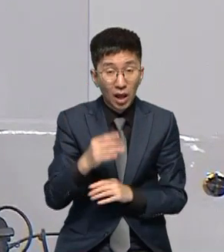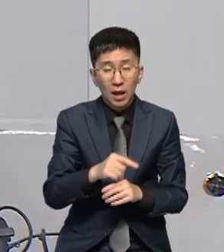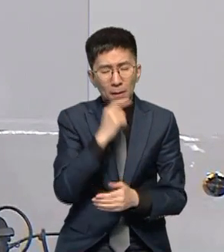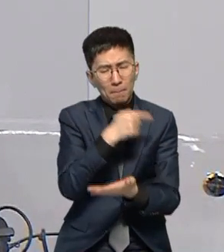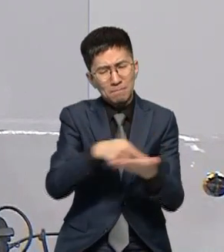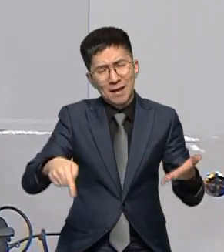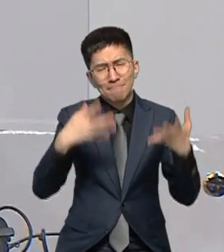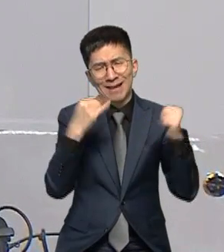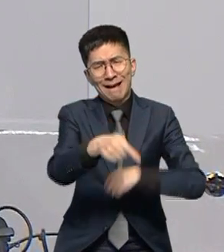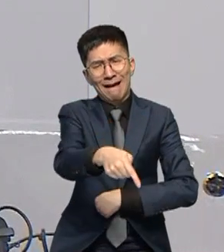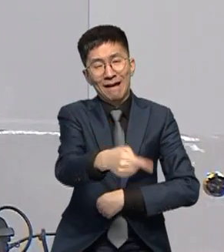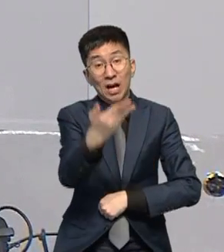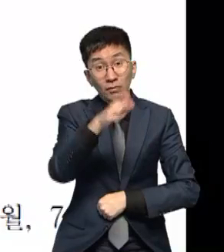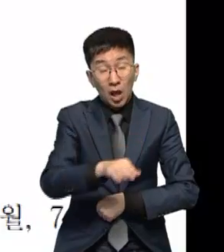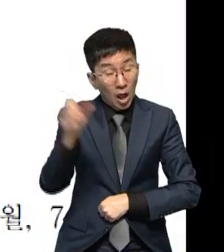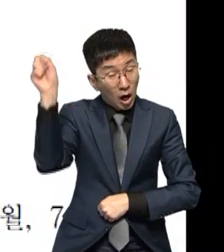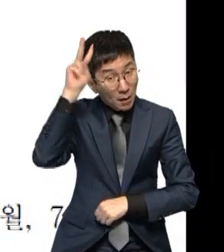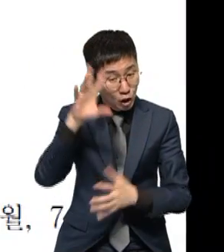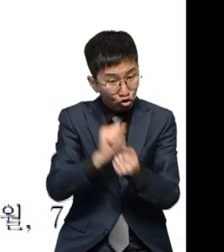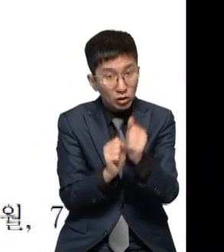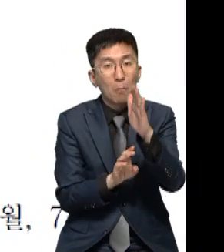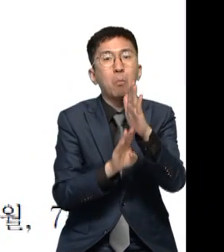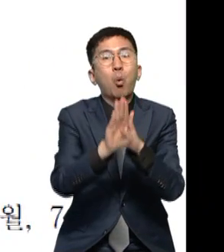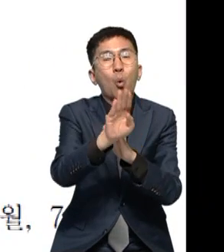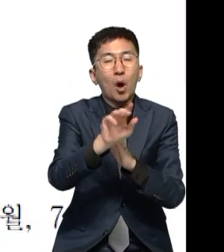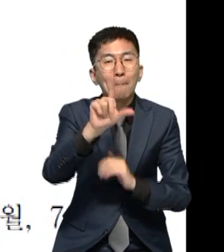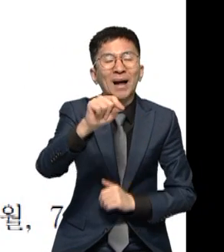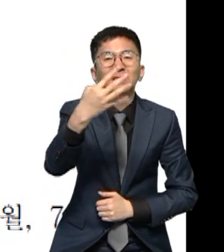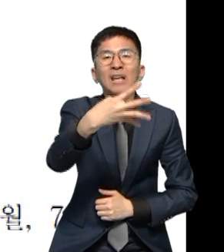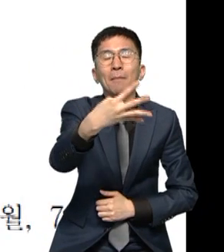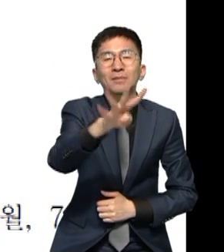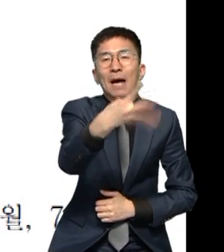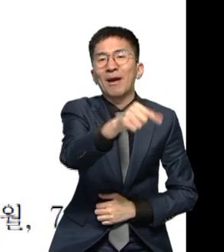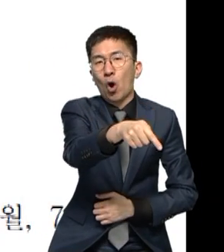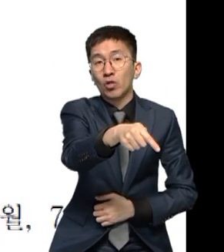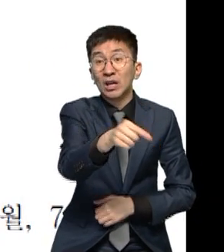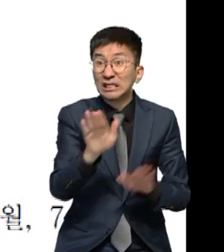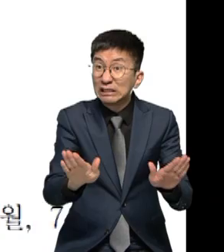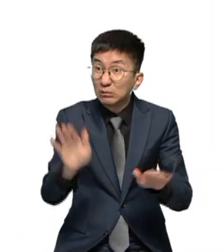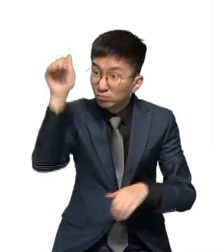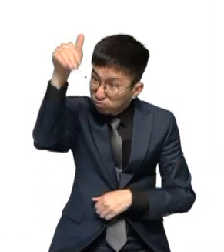많았지만 단기간에 주가가 1만 400원까지 급등한 뒤 현재는 900원대로 폭락했다고